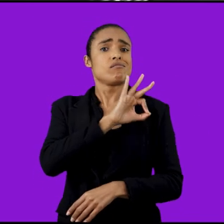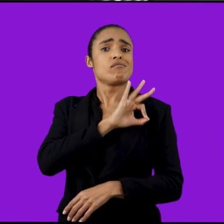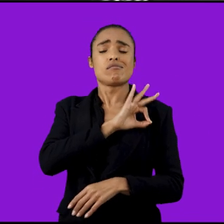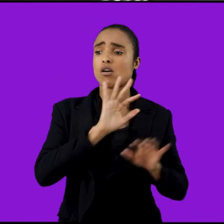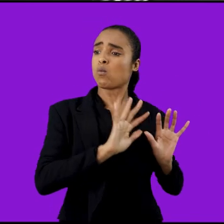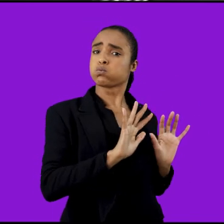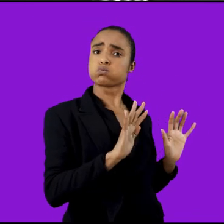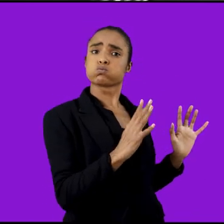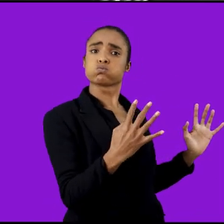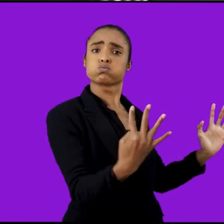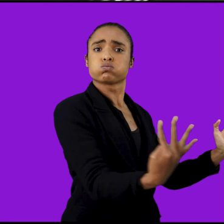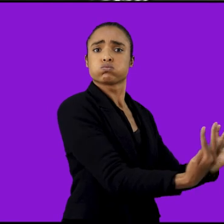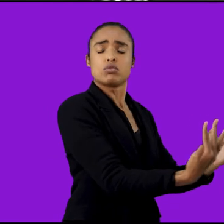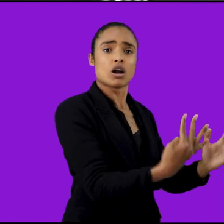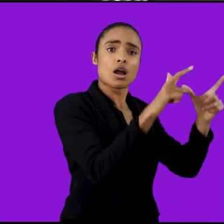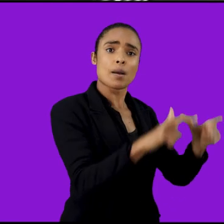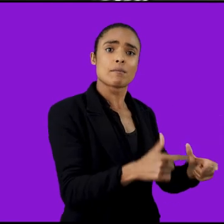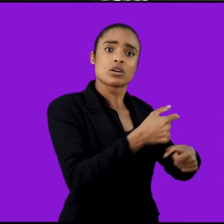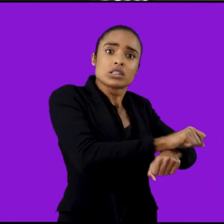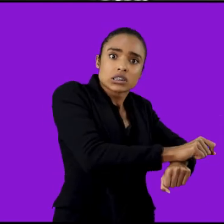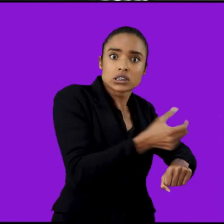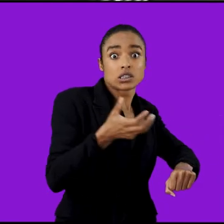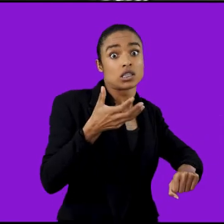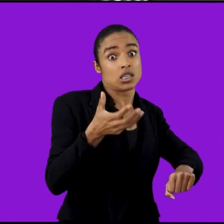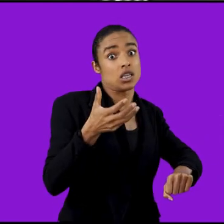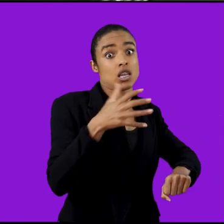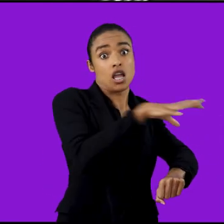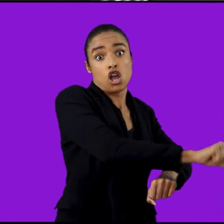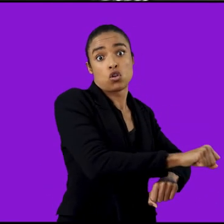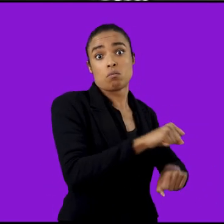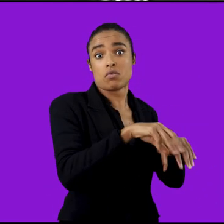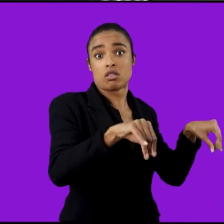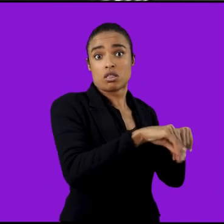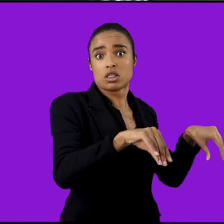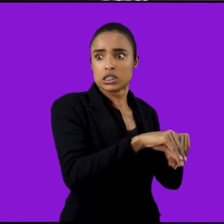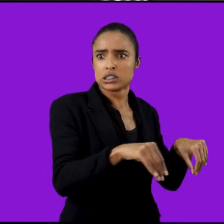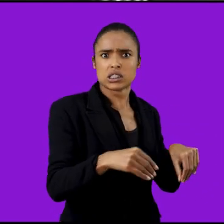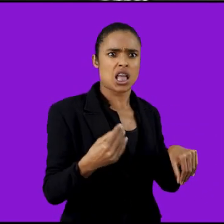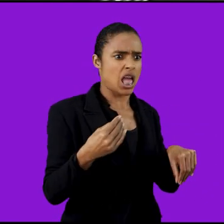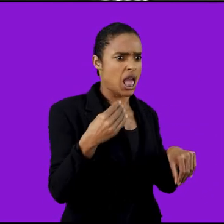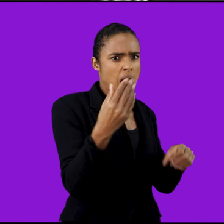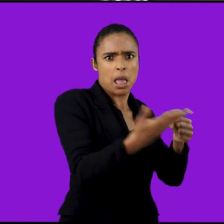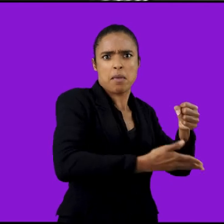E eles tava cercando o quilombo, porque eles queria aquela terra, né? Ah sim, é isso. Então, tava o inferno. Eles tava quebrando